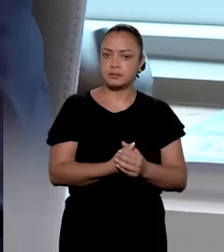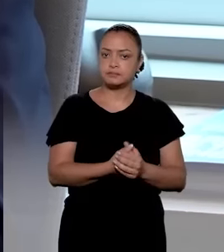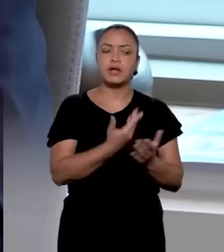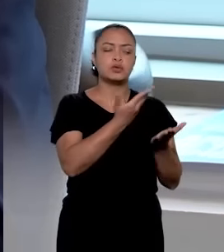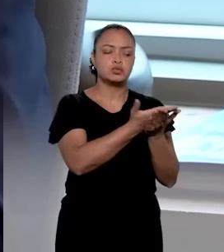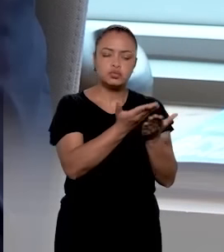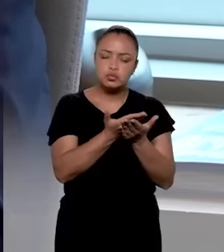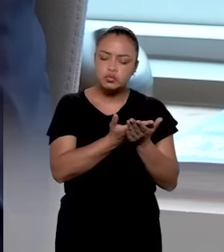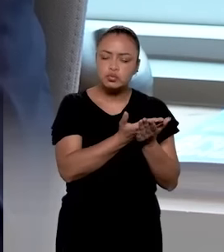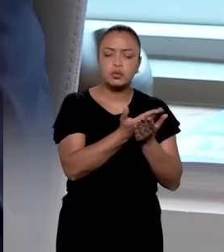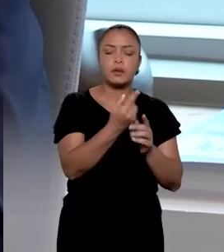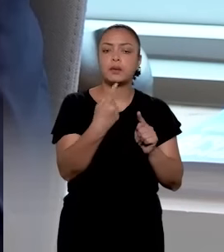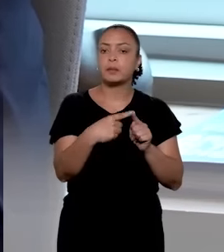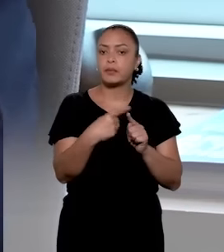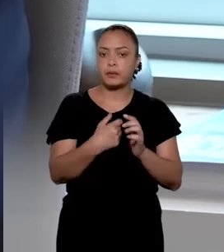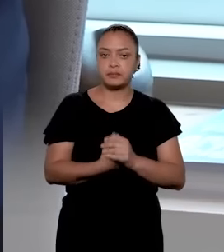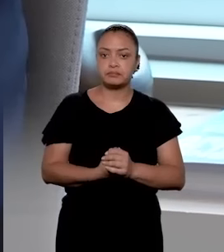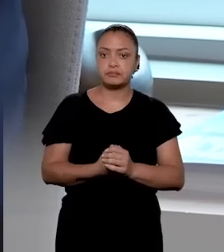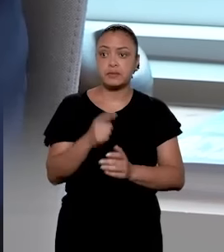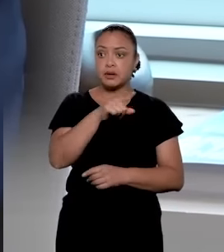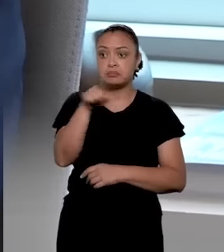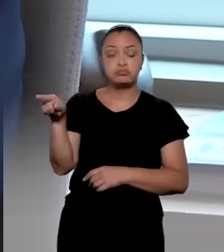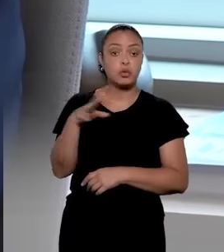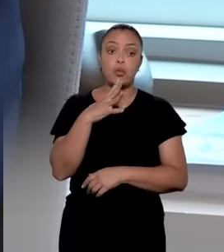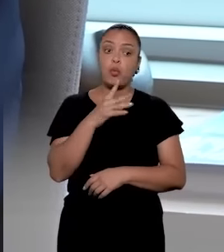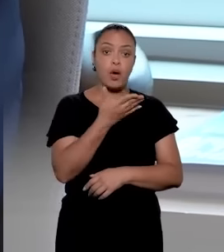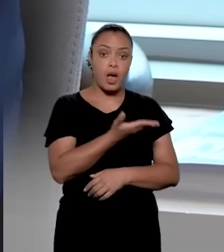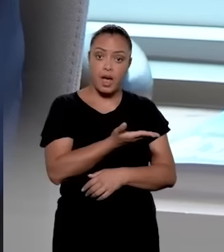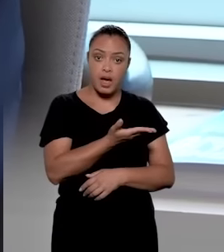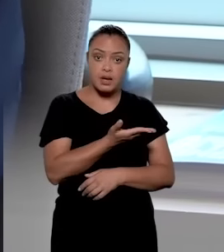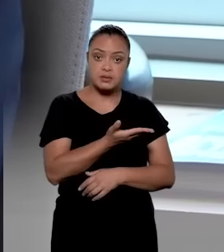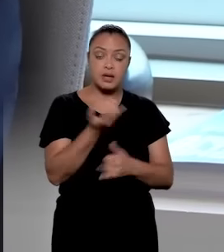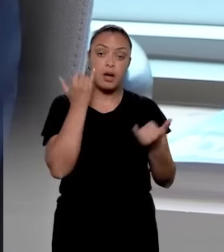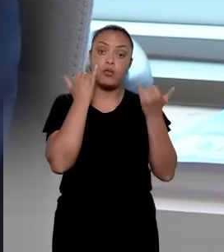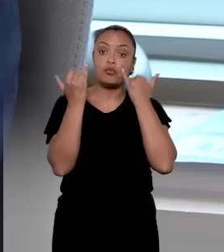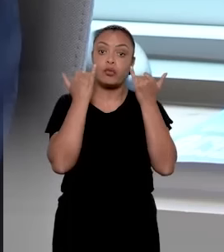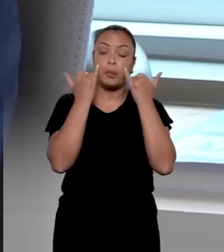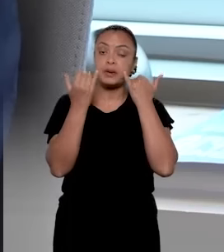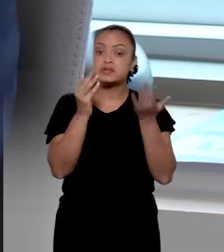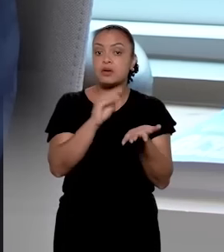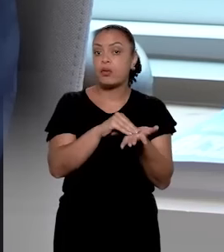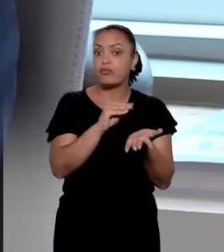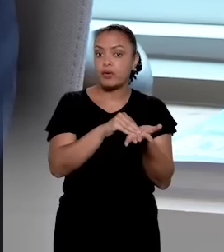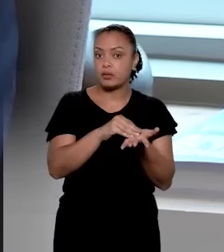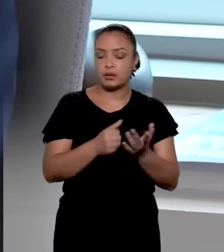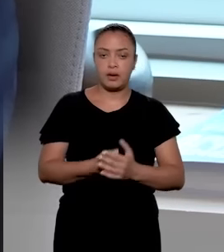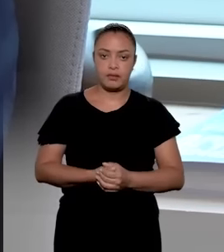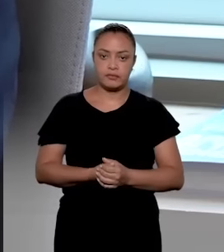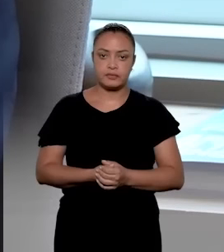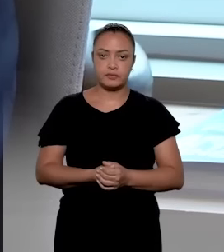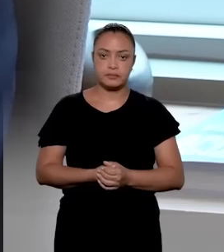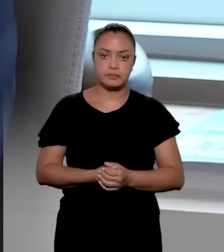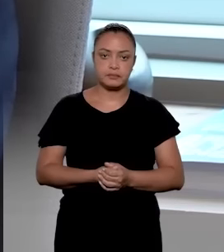Fizemos um estudo amplo. Primeiro, ninguém sabia o que era, não tinha informação sobre o que